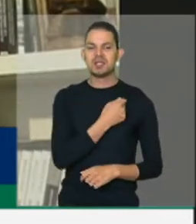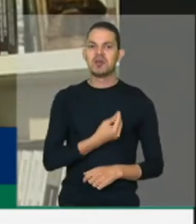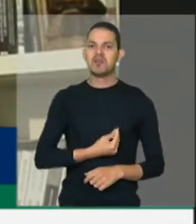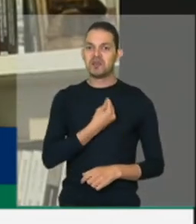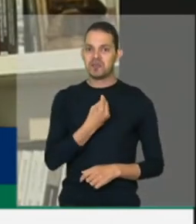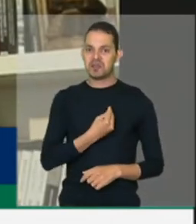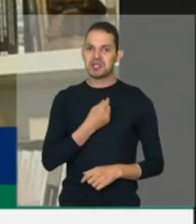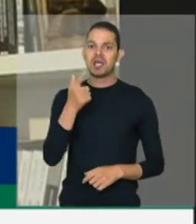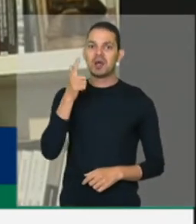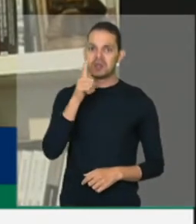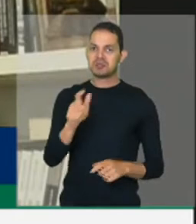SALVAR VIDAS. NÓS PODEMOS... INTERROMPER ESSE CORREDOR DA